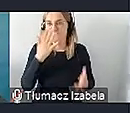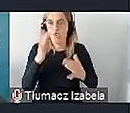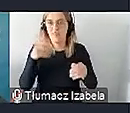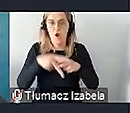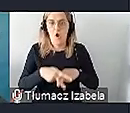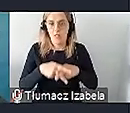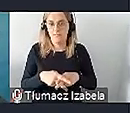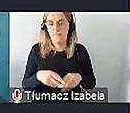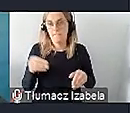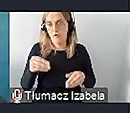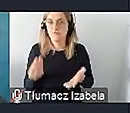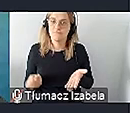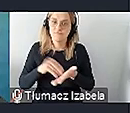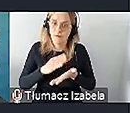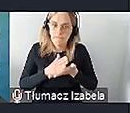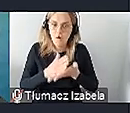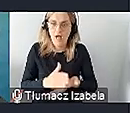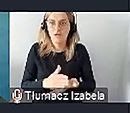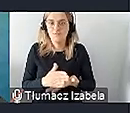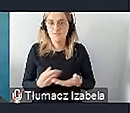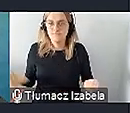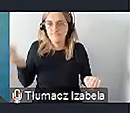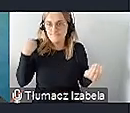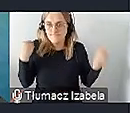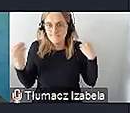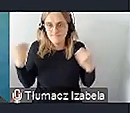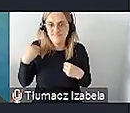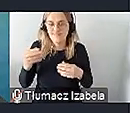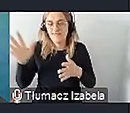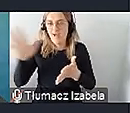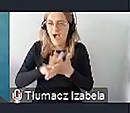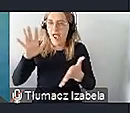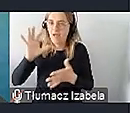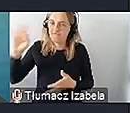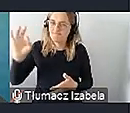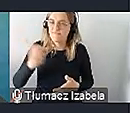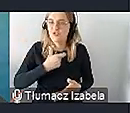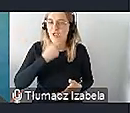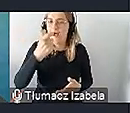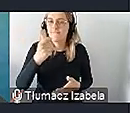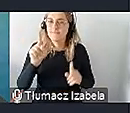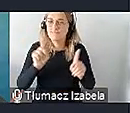Ale możemy sobie z tym poradzić, dorysowując charakterystyczne dla żyrafy cętki,